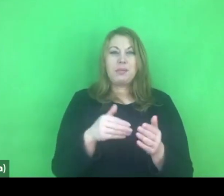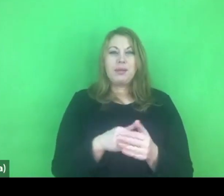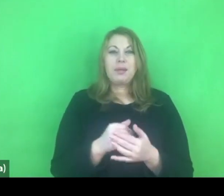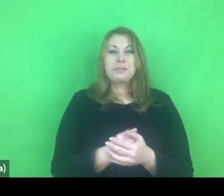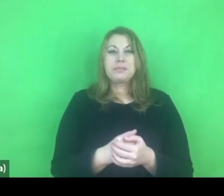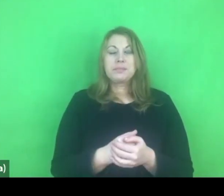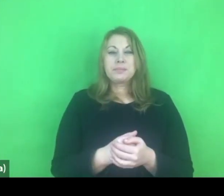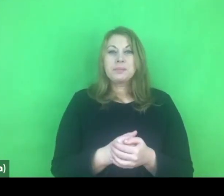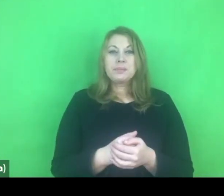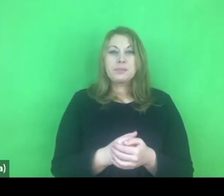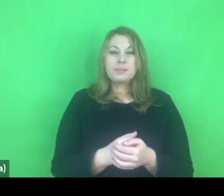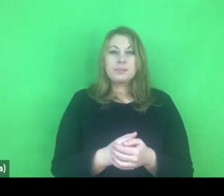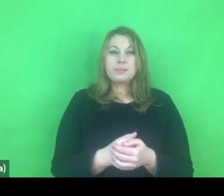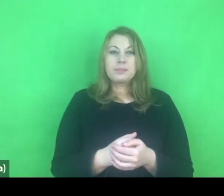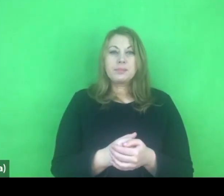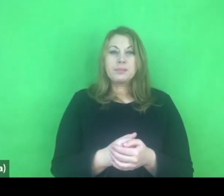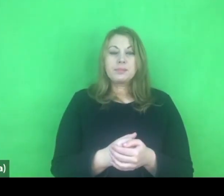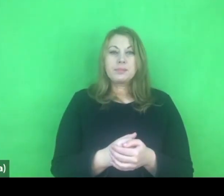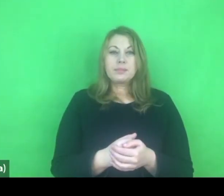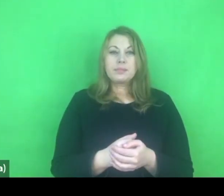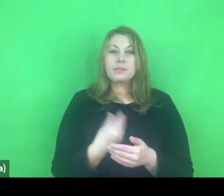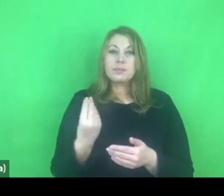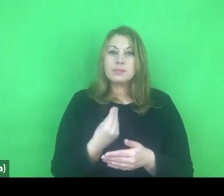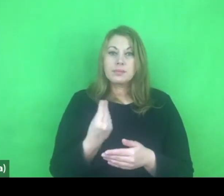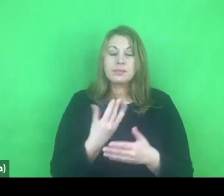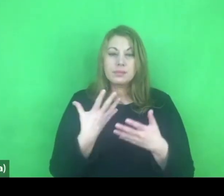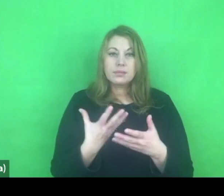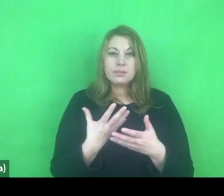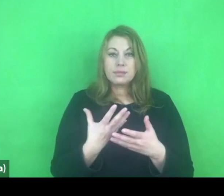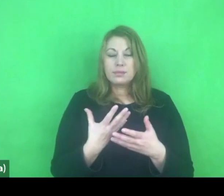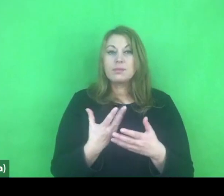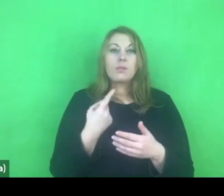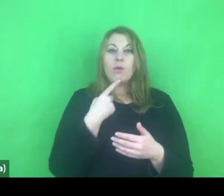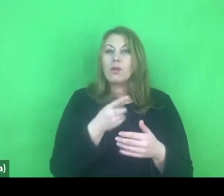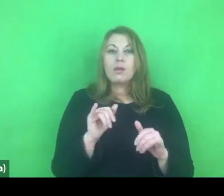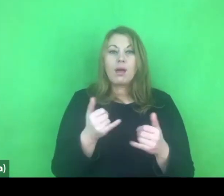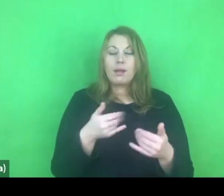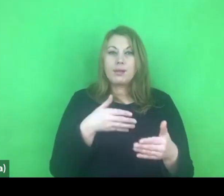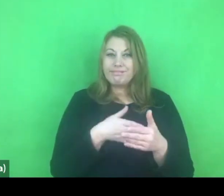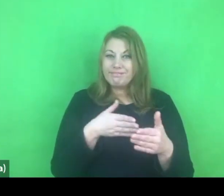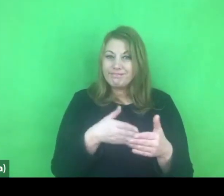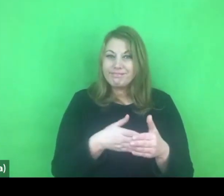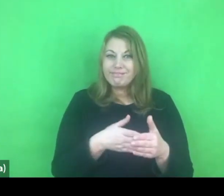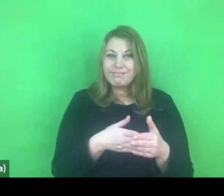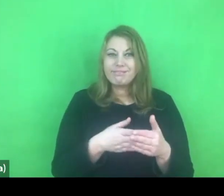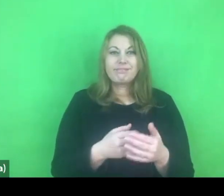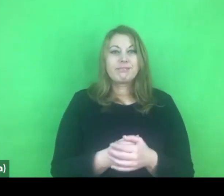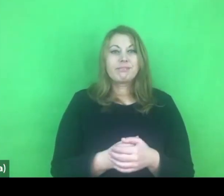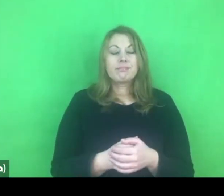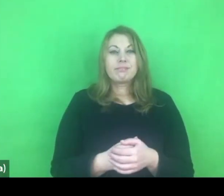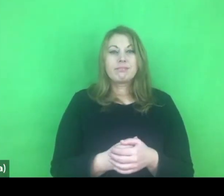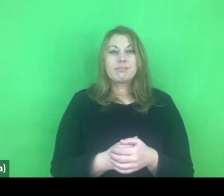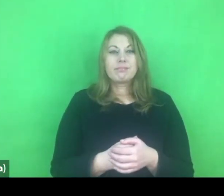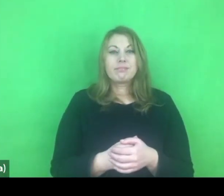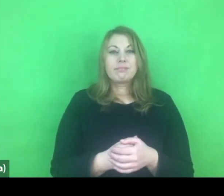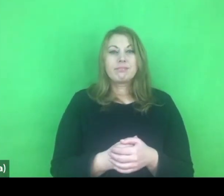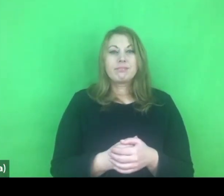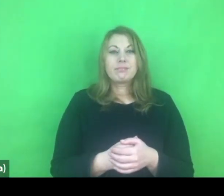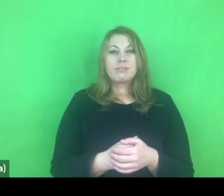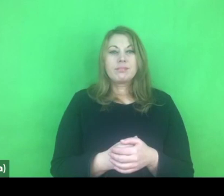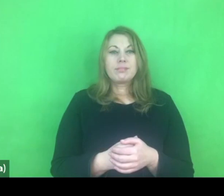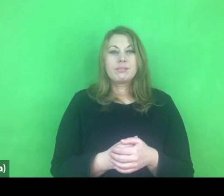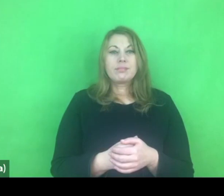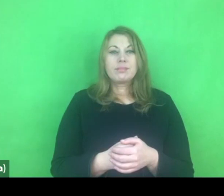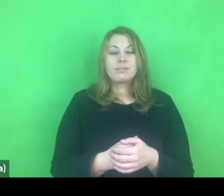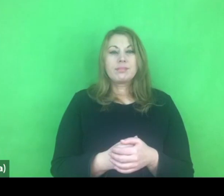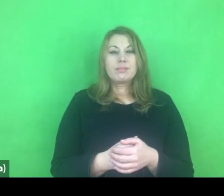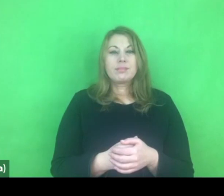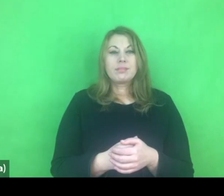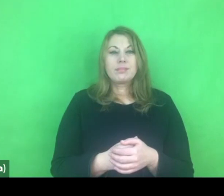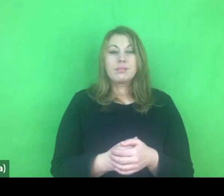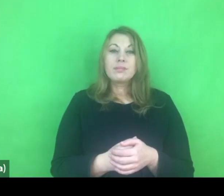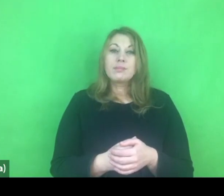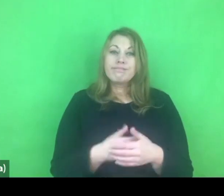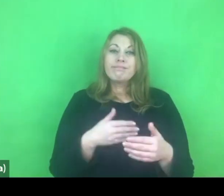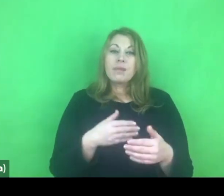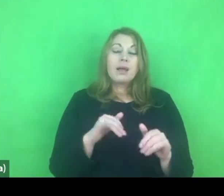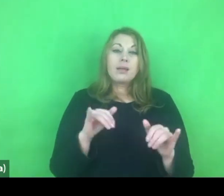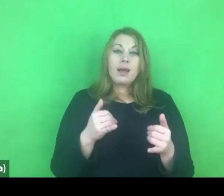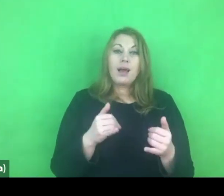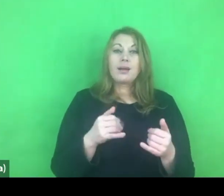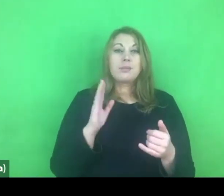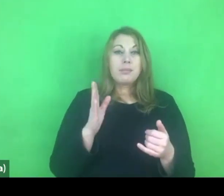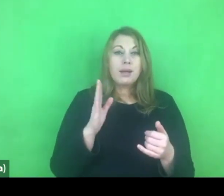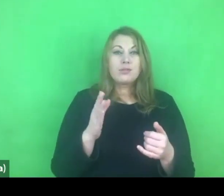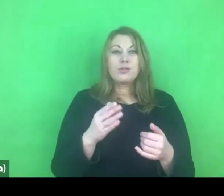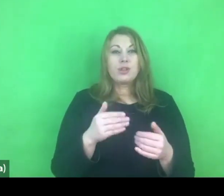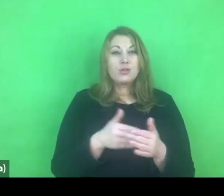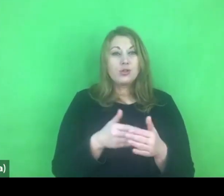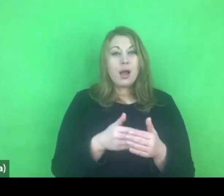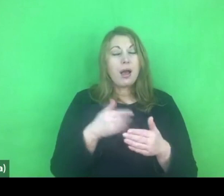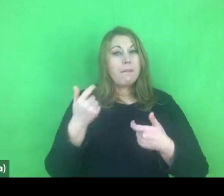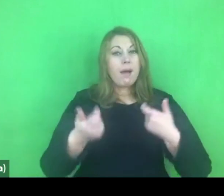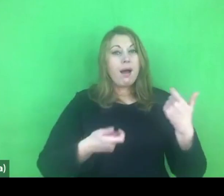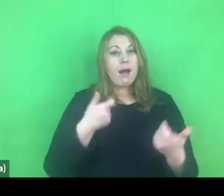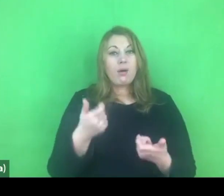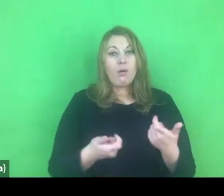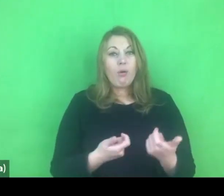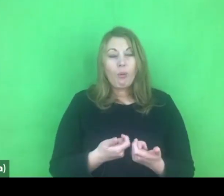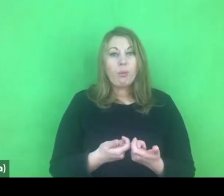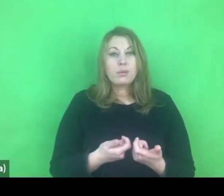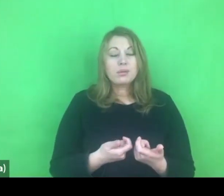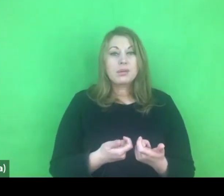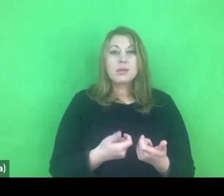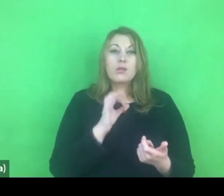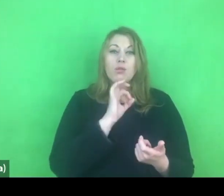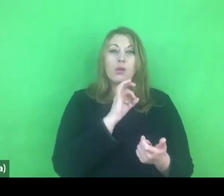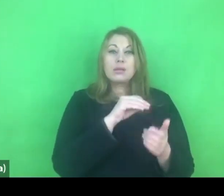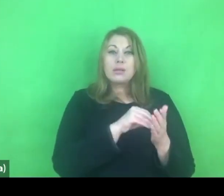To, co jeszcze pewnie będzie wyzwaniem, to trochę myślę taka heroiczna walka o utrzymanie zapisów, strategii, ustaleń, które do tej pory obowiązywały.